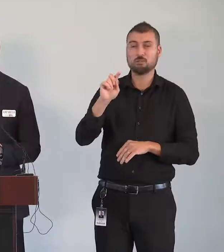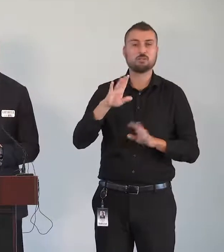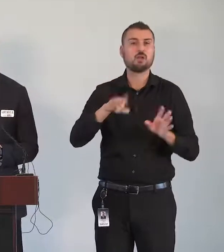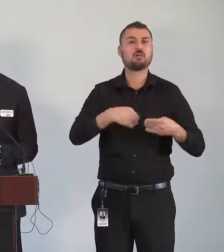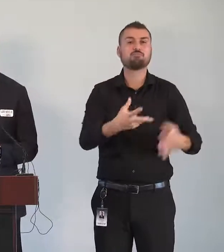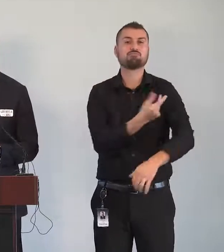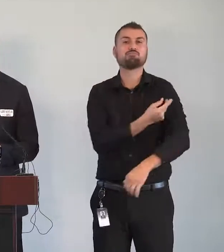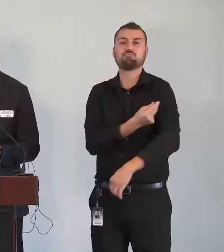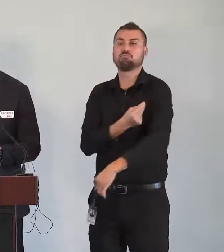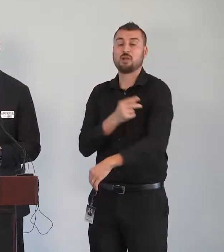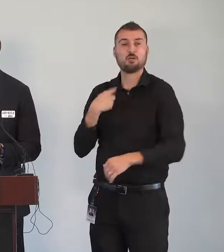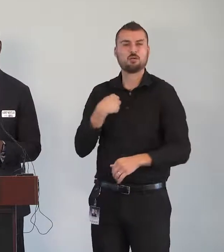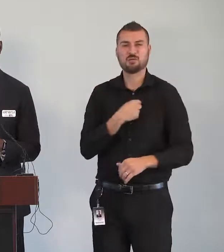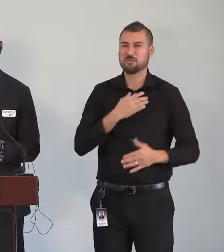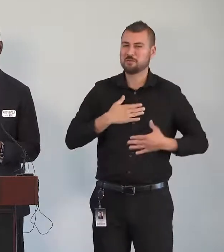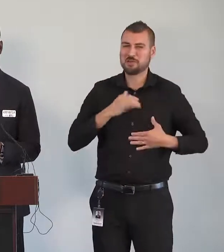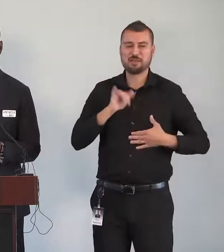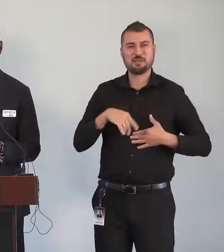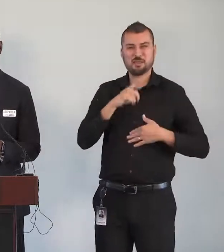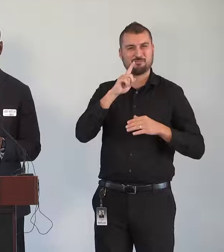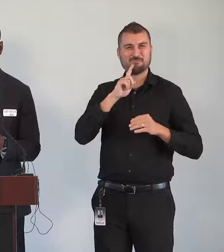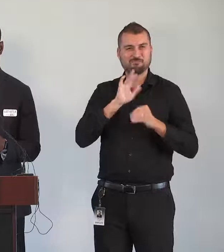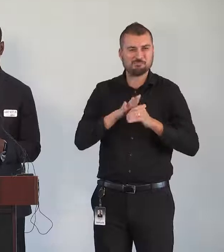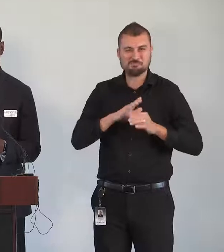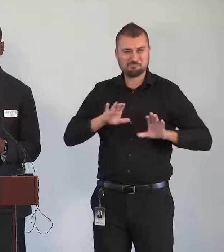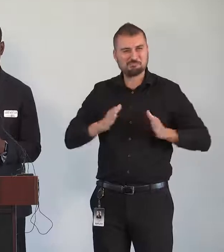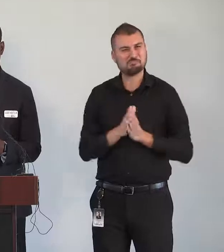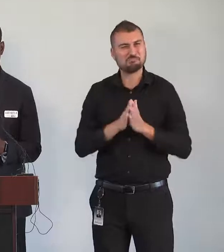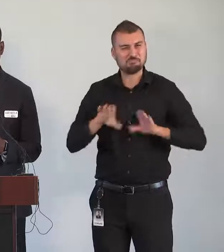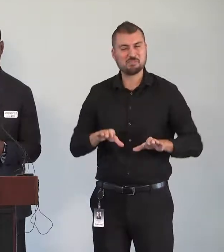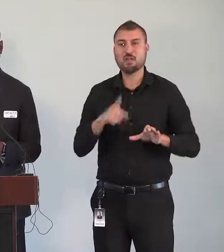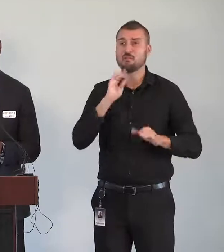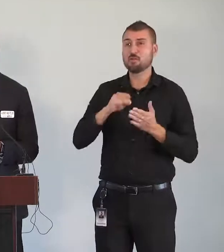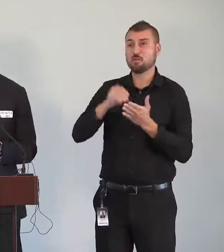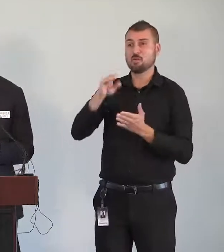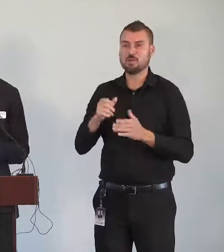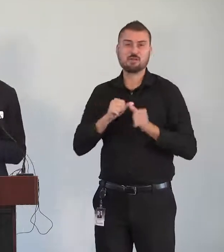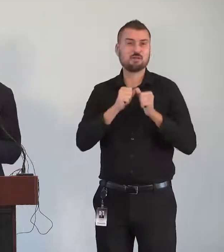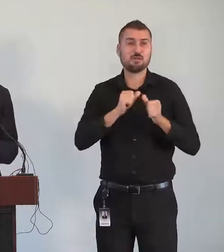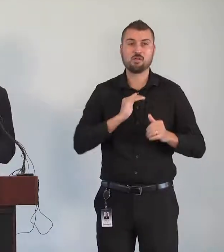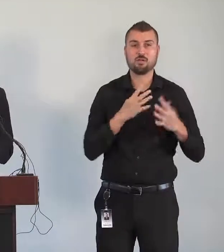apreciamos la dedicación de estos estudiantes y mantener saludable a nuestra comunidad organizando